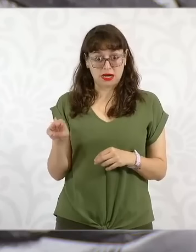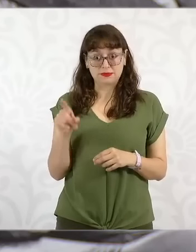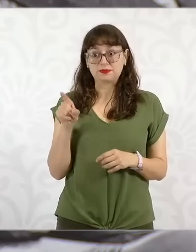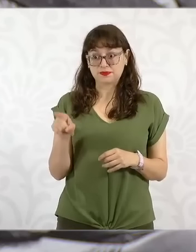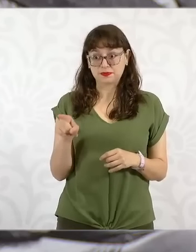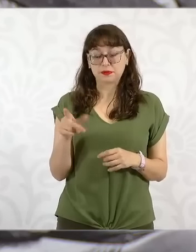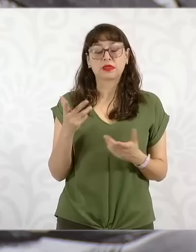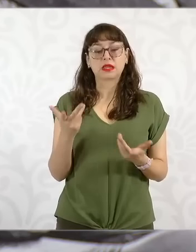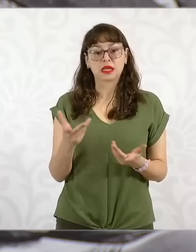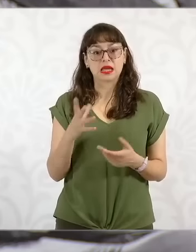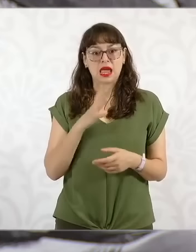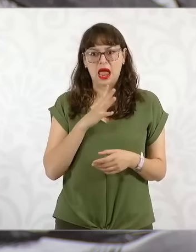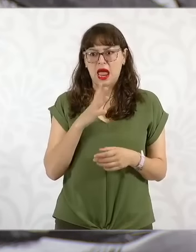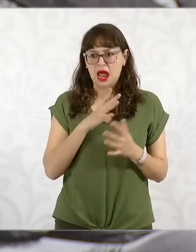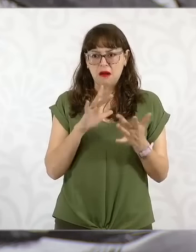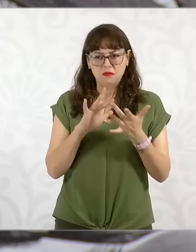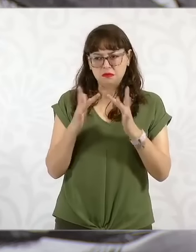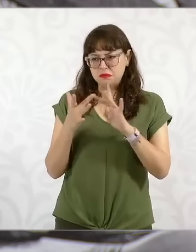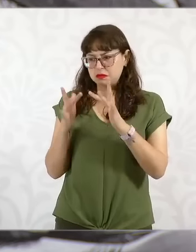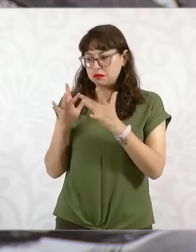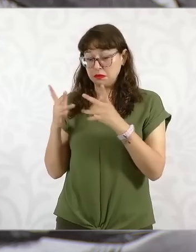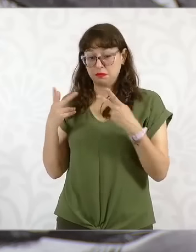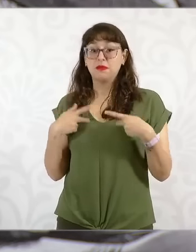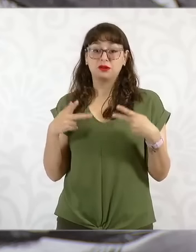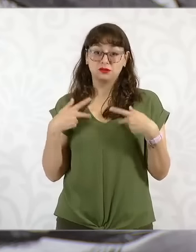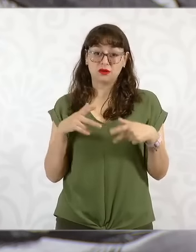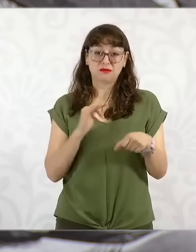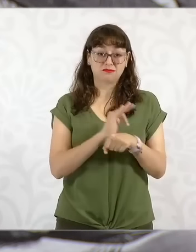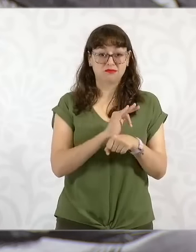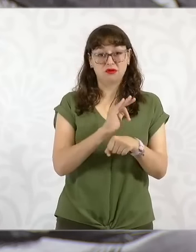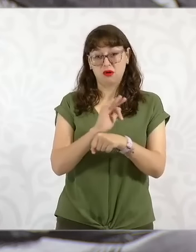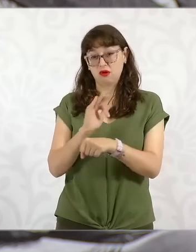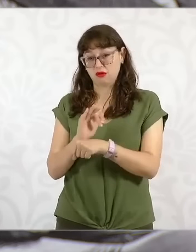redes locales de apoyo en diversas regiones con el uso de armamento de alto poder para disputar